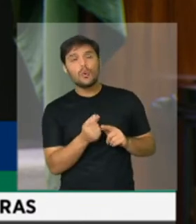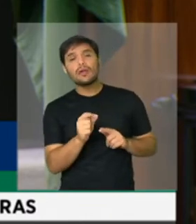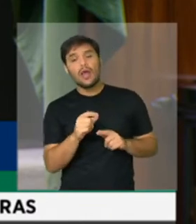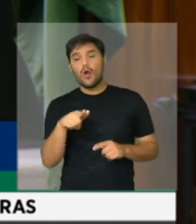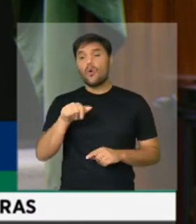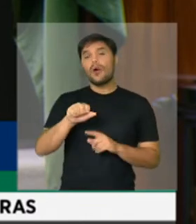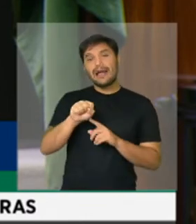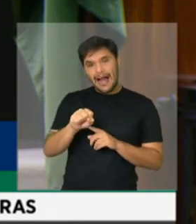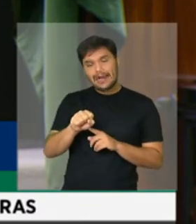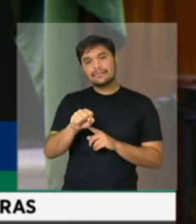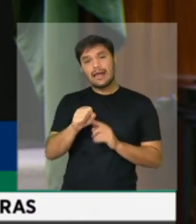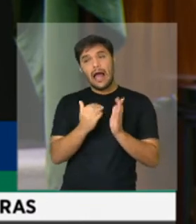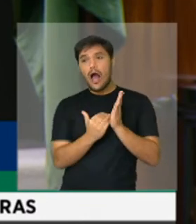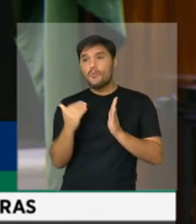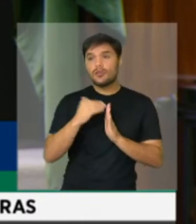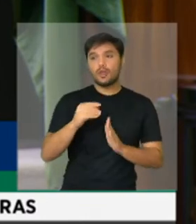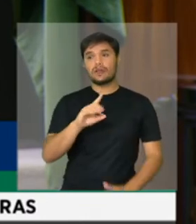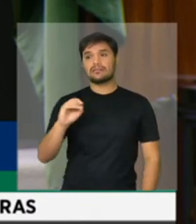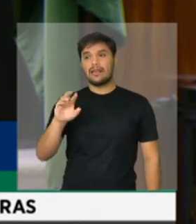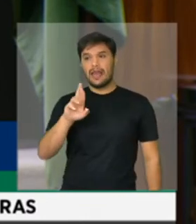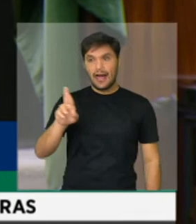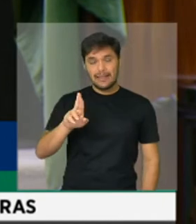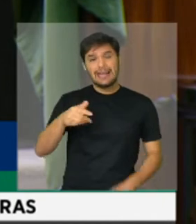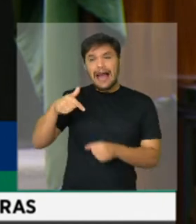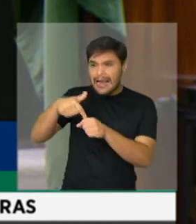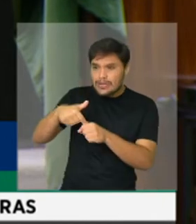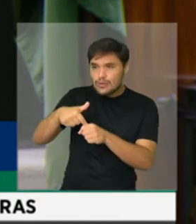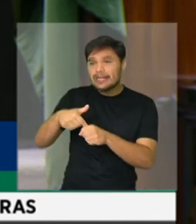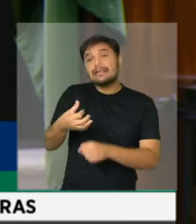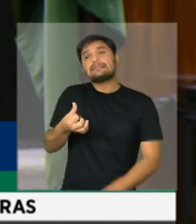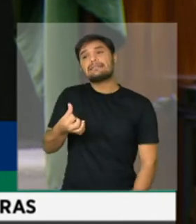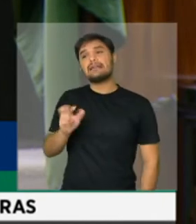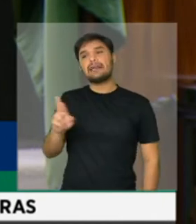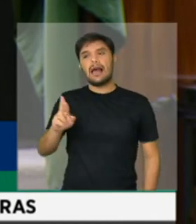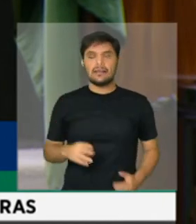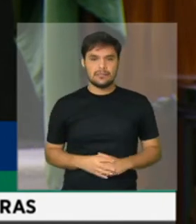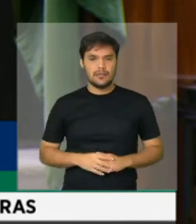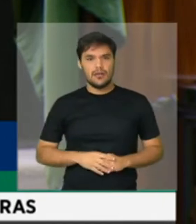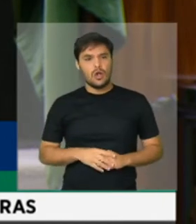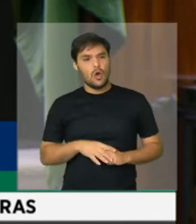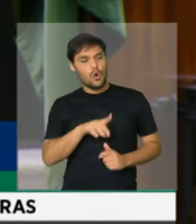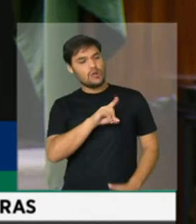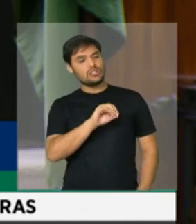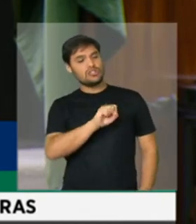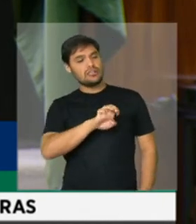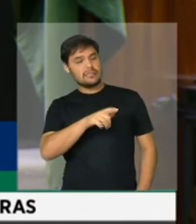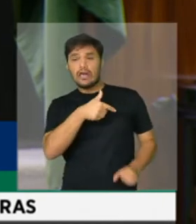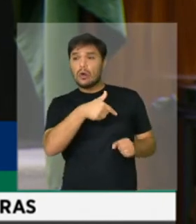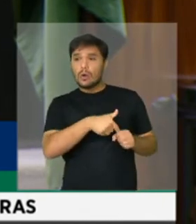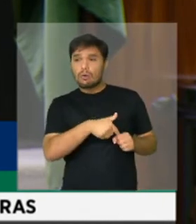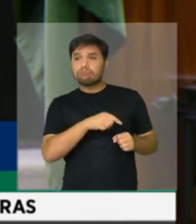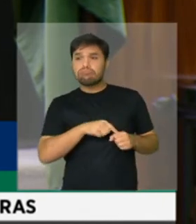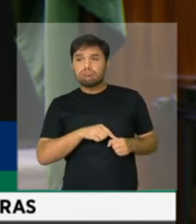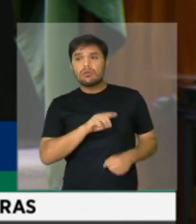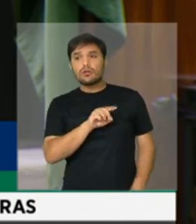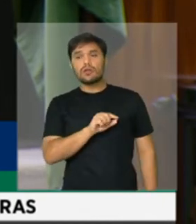AONDE O GÁS DE COZINHA SUBIU PRA CEM REAIS, AONDE A GASOLINA ESTÁ EM SEIS REAIS, AONDE O DIESEL PARA O CAMINHONEIRO, MOTORISTA E